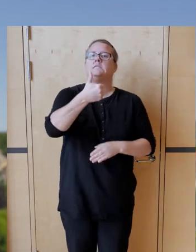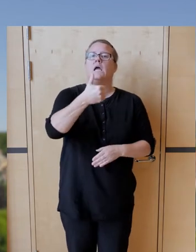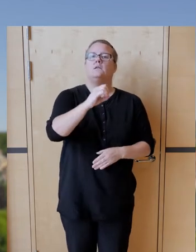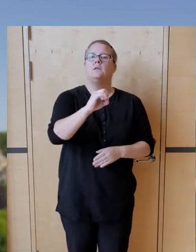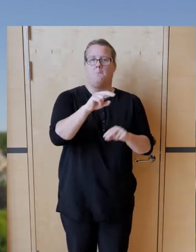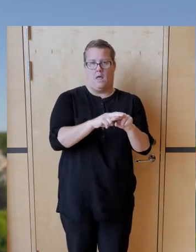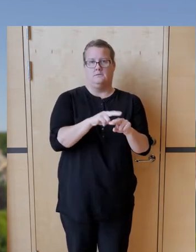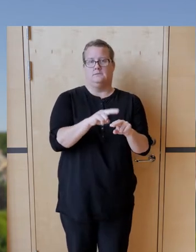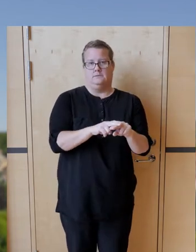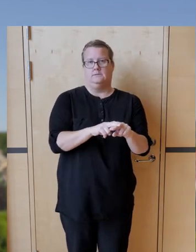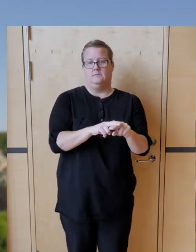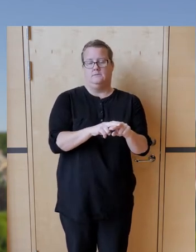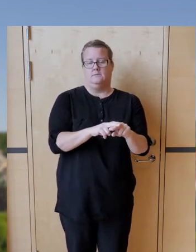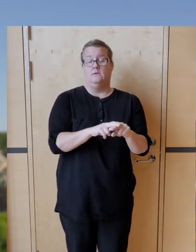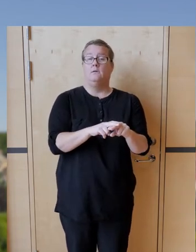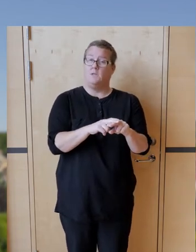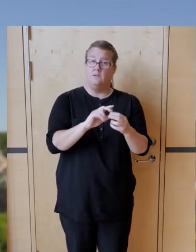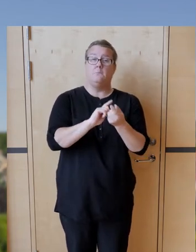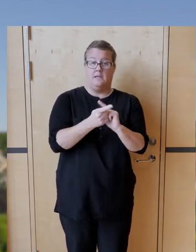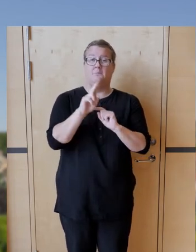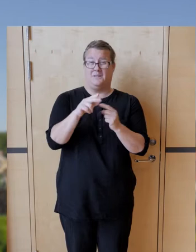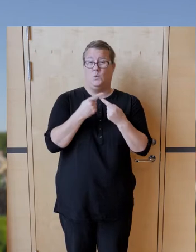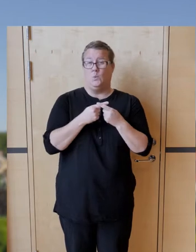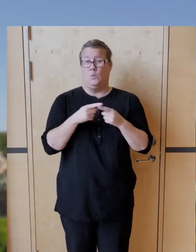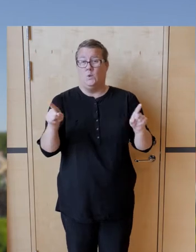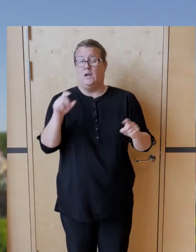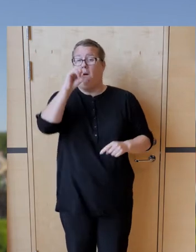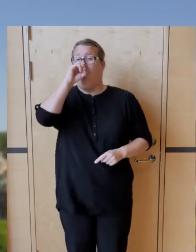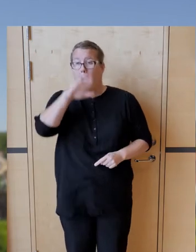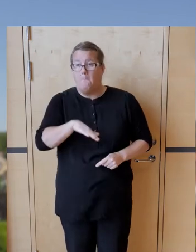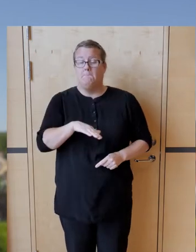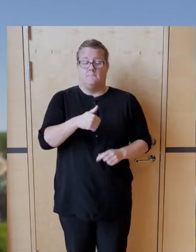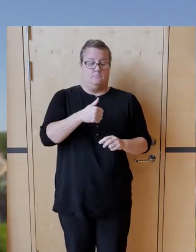Det blir olika saker ifall vi behöver 60 + 60 platser eller